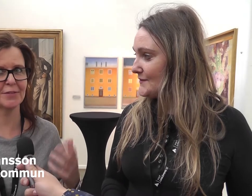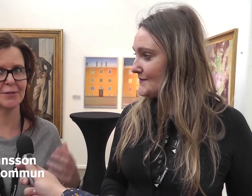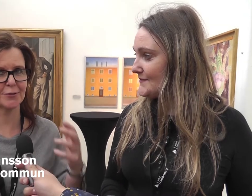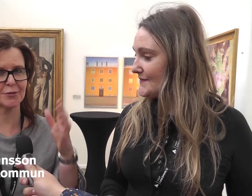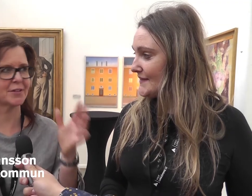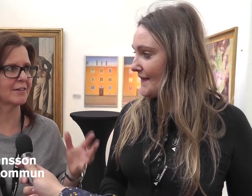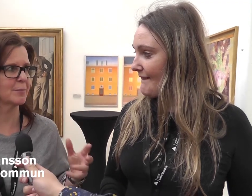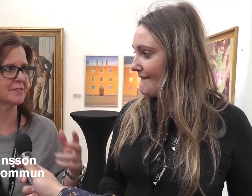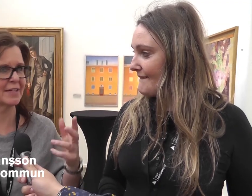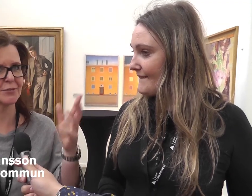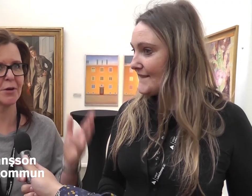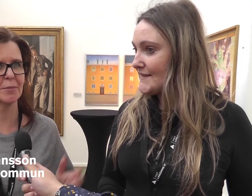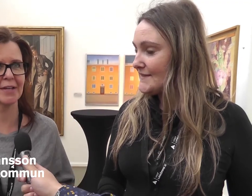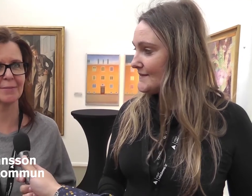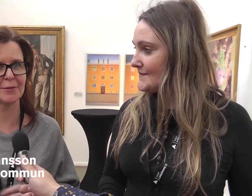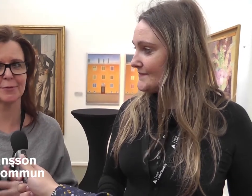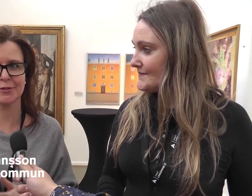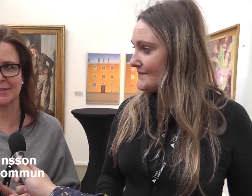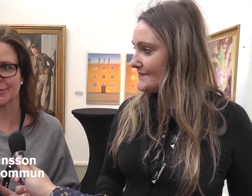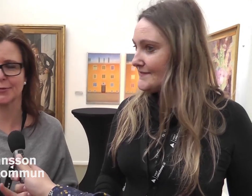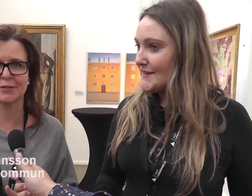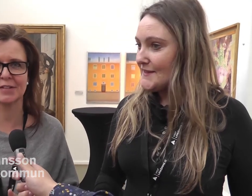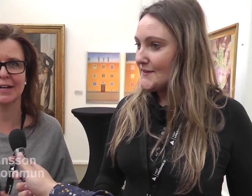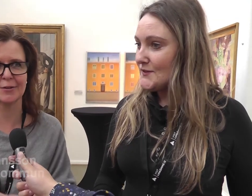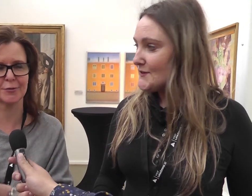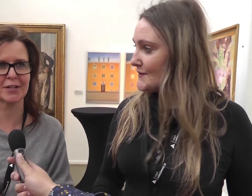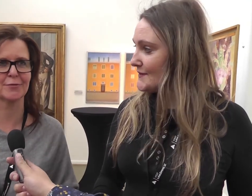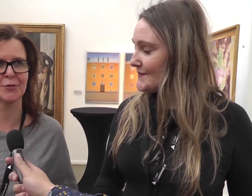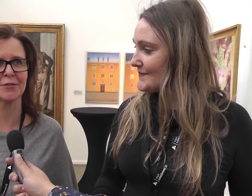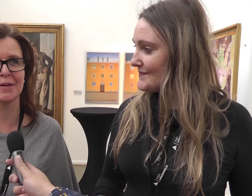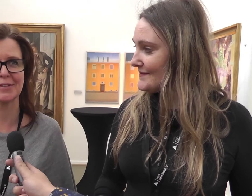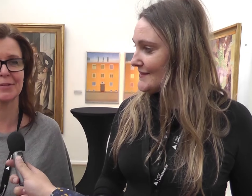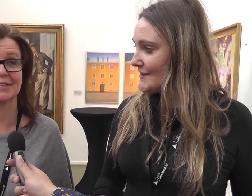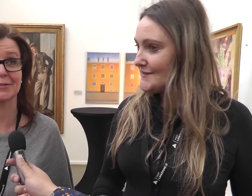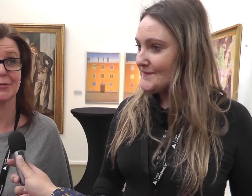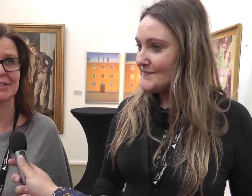För oss är det så självklart att man ser överblicken men som dövblind så får man detaljer och skall försöka få en överblick. Det blir jättesvårt.